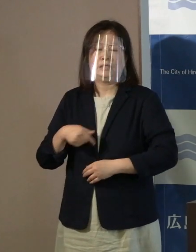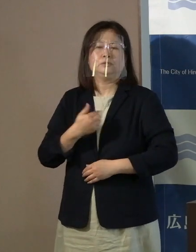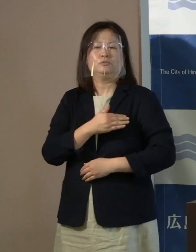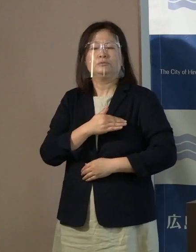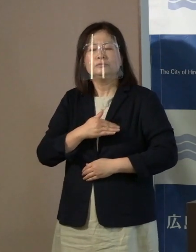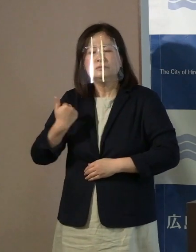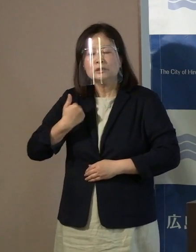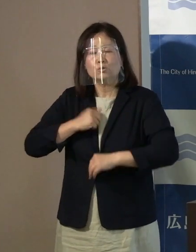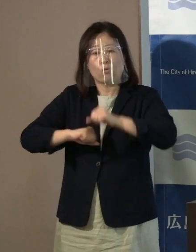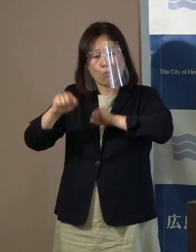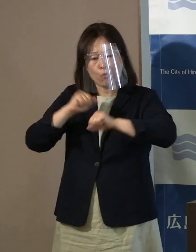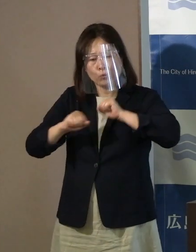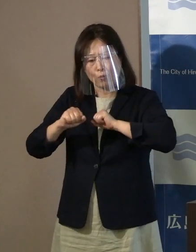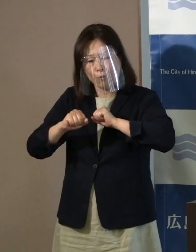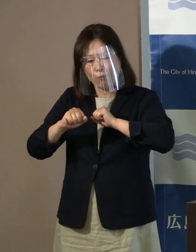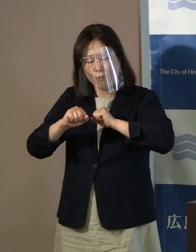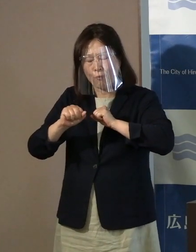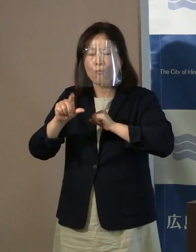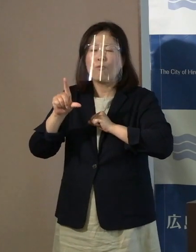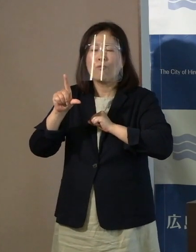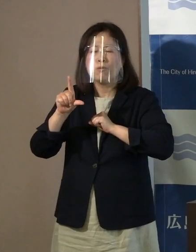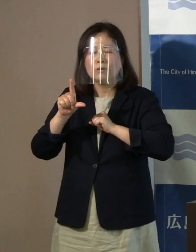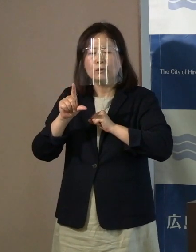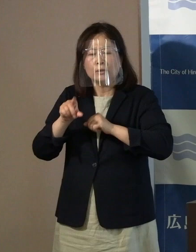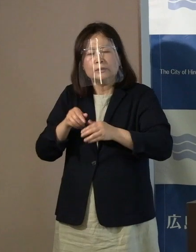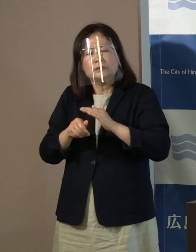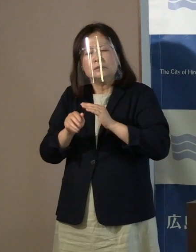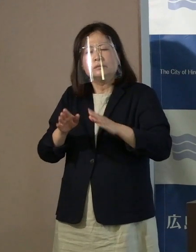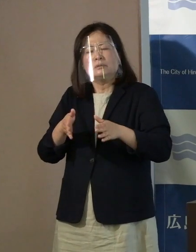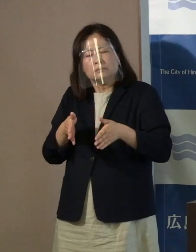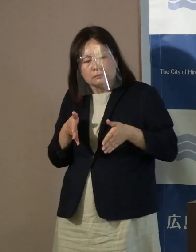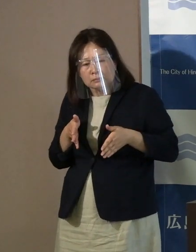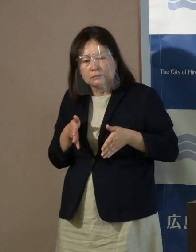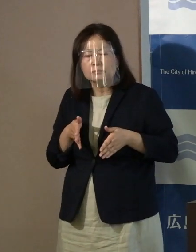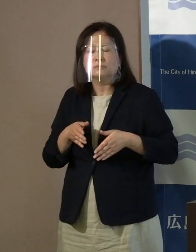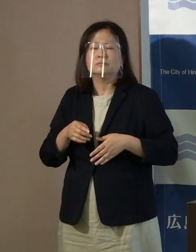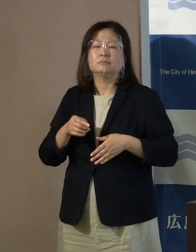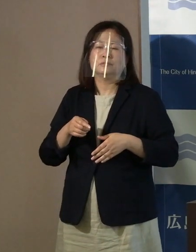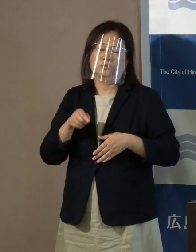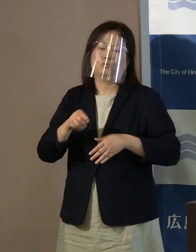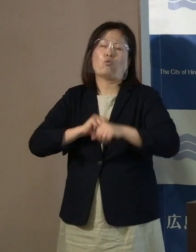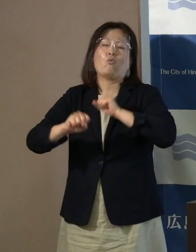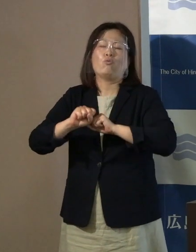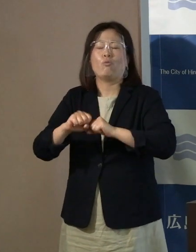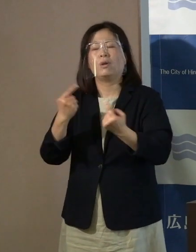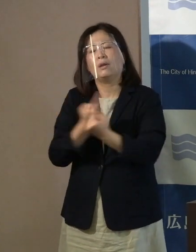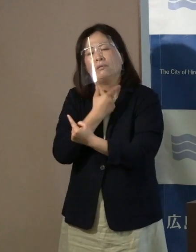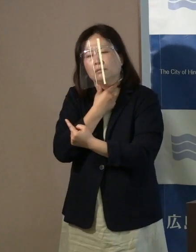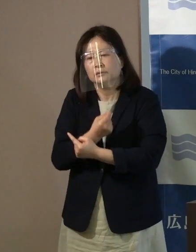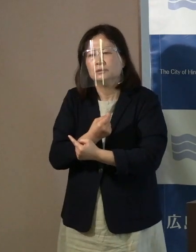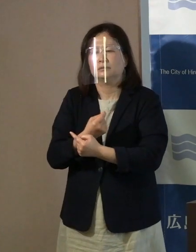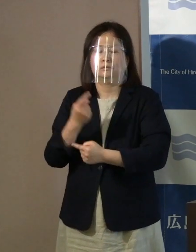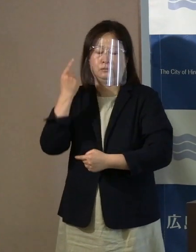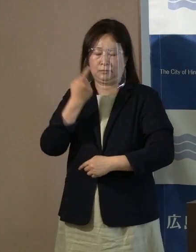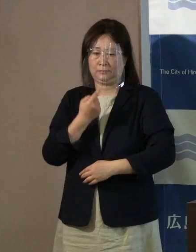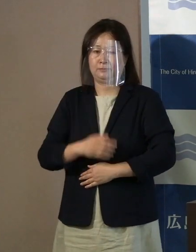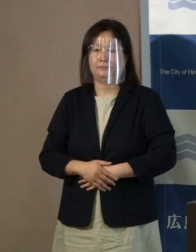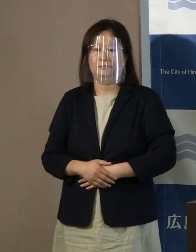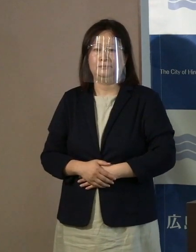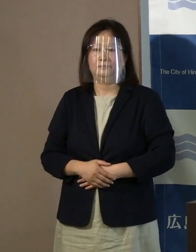自らの行動に変えていただくということを お願いしたいなというふうに思っています｡